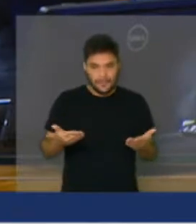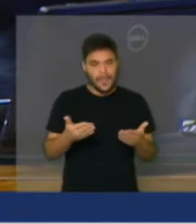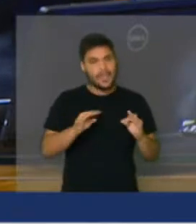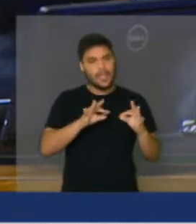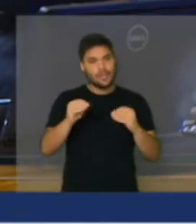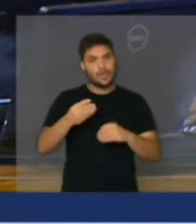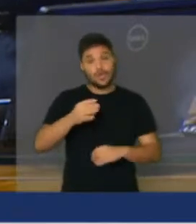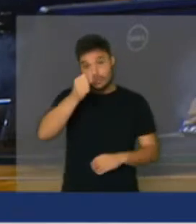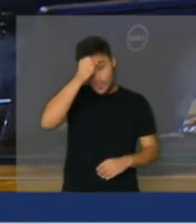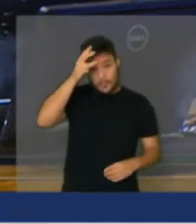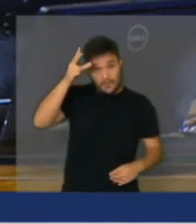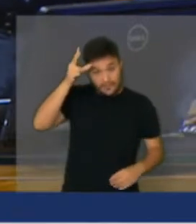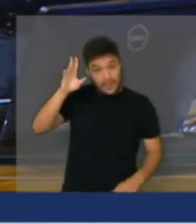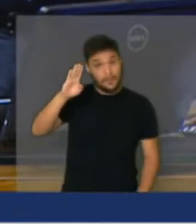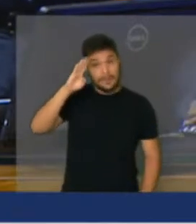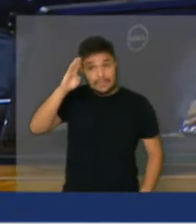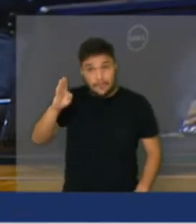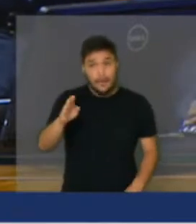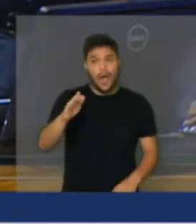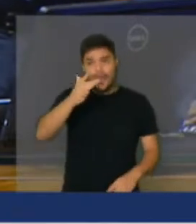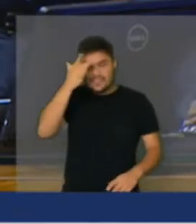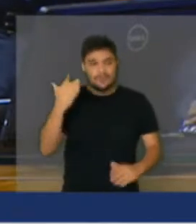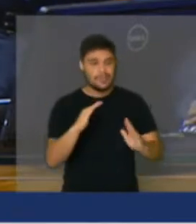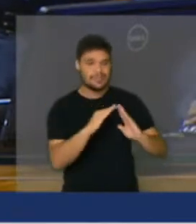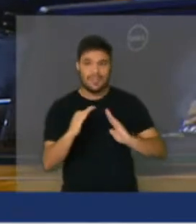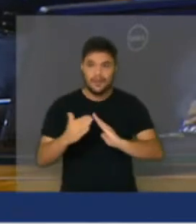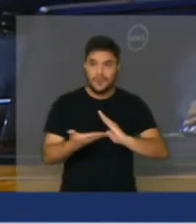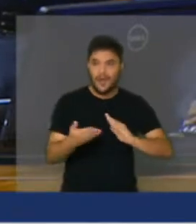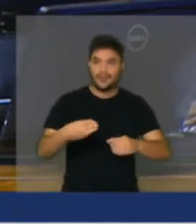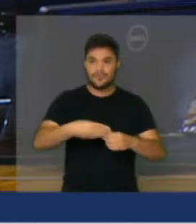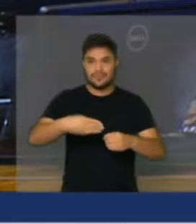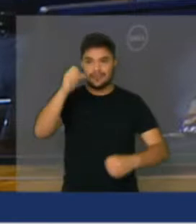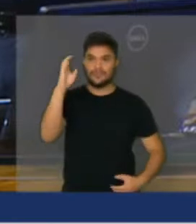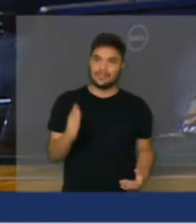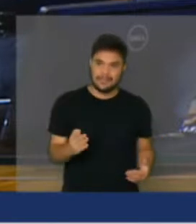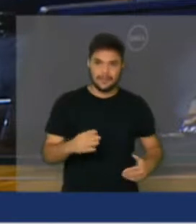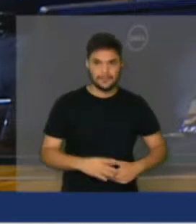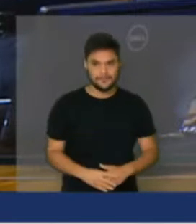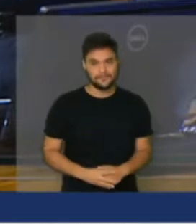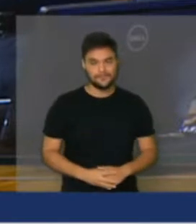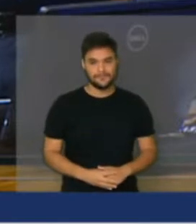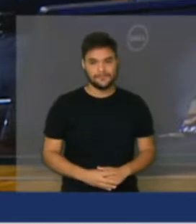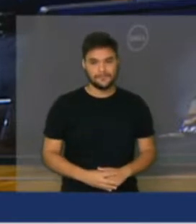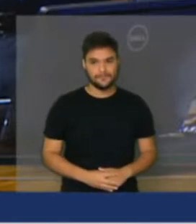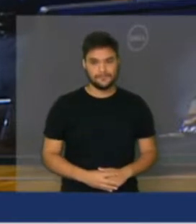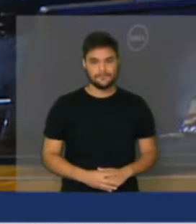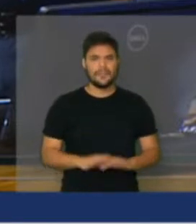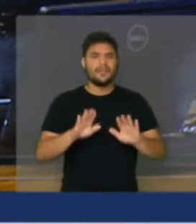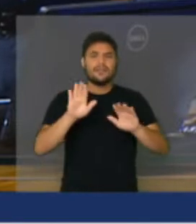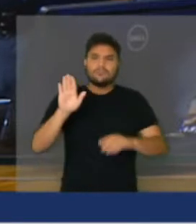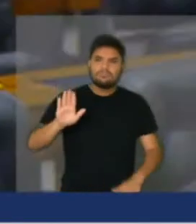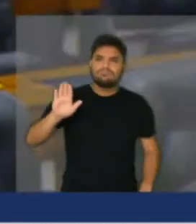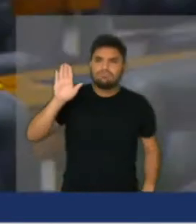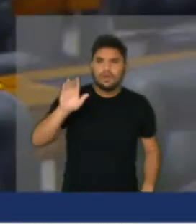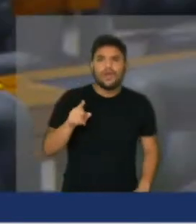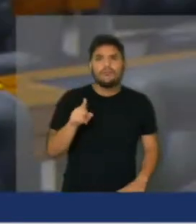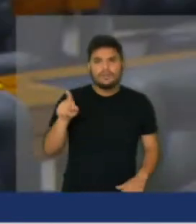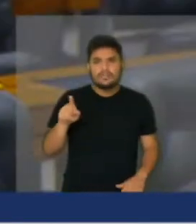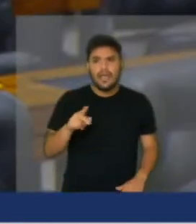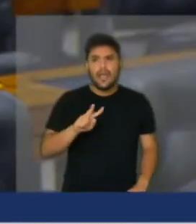MUNICÍPIOS BRASILEIROS. UM MINUTO... [DEPUTADO]: SENHOR PRESIDENTE, UMA QUESTÃO DE ORDEM, V.EXA. É VICE-PRESIDENTE DO CONGRESSO. [PRESIDENTE]: SIM. -- [DEPUTADO]: COMO A